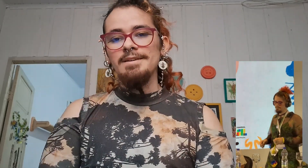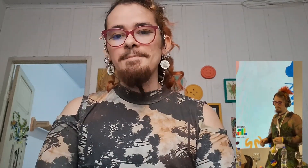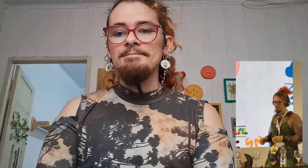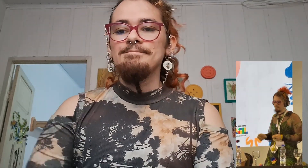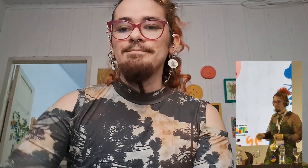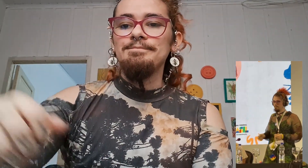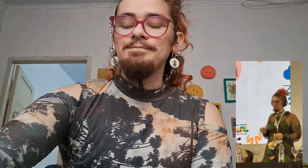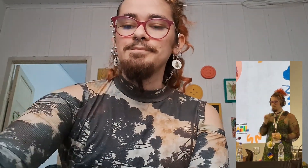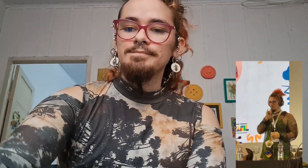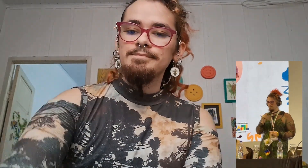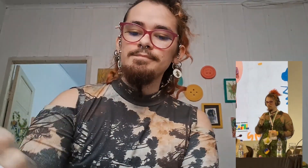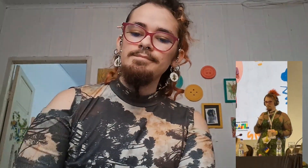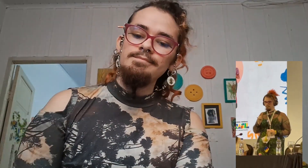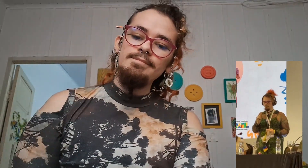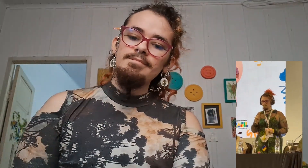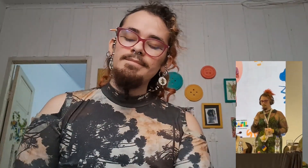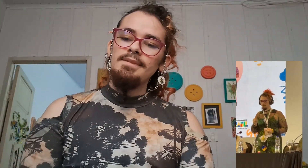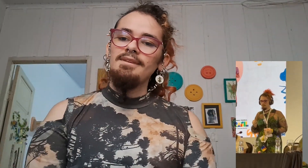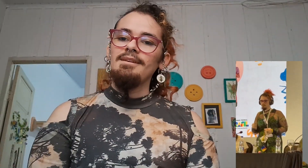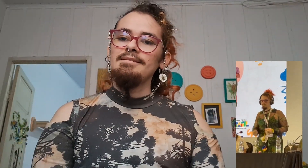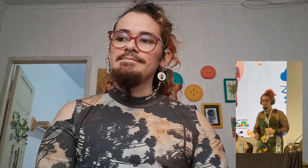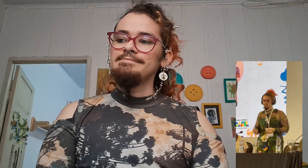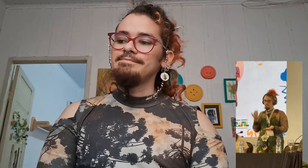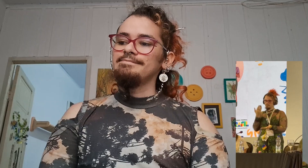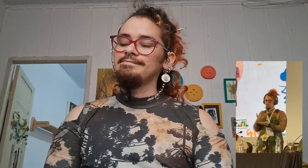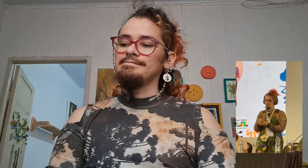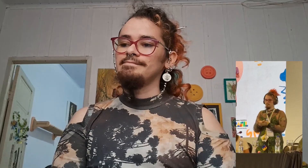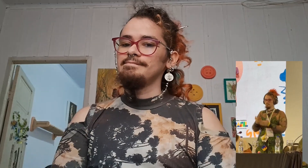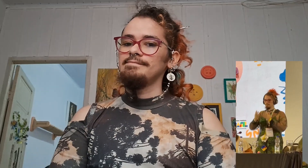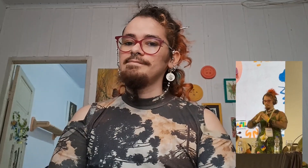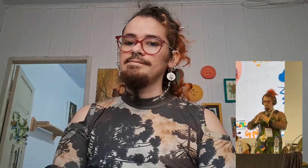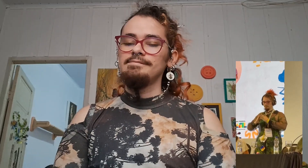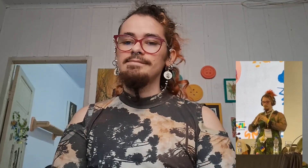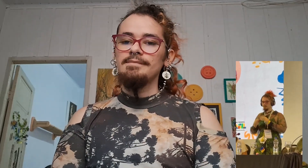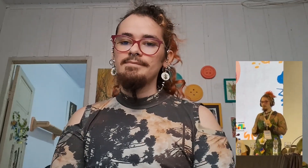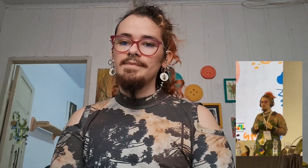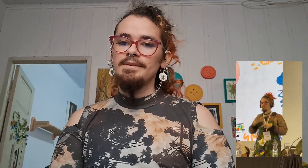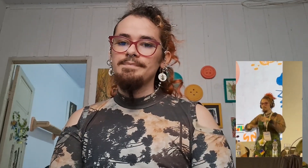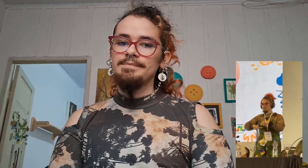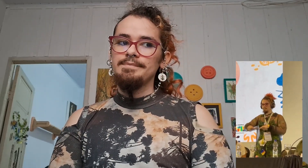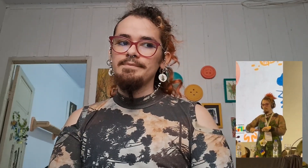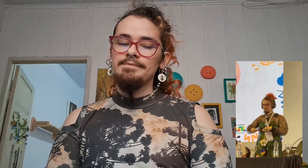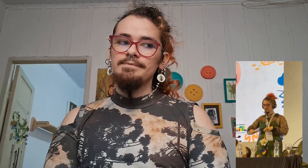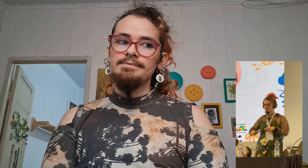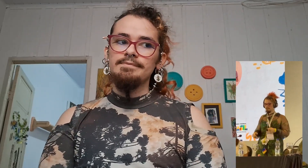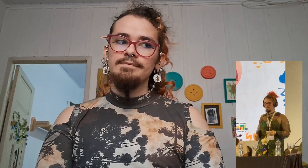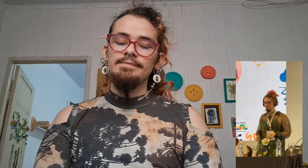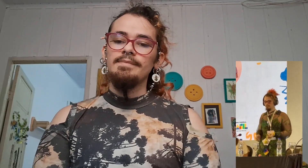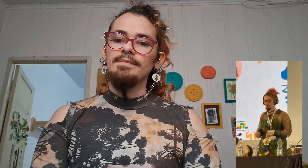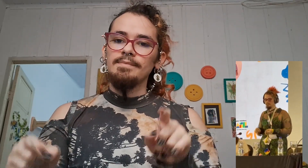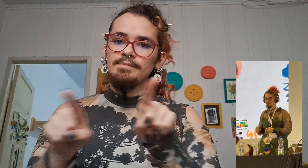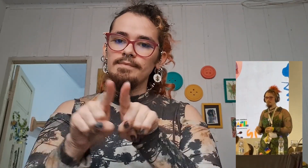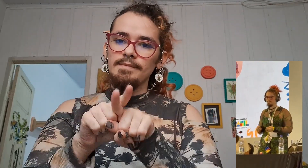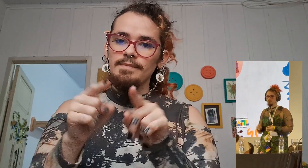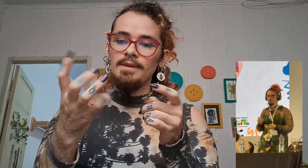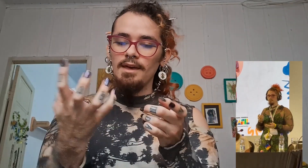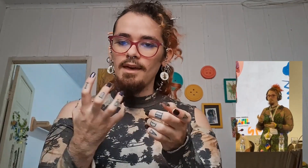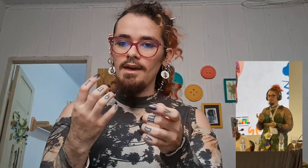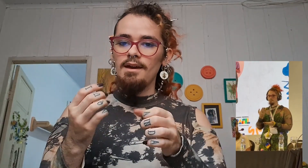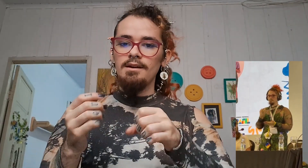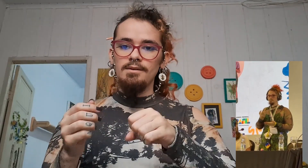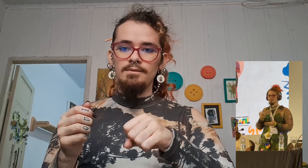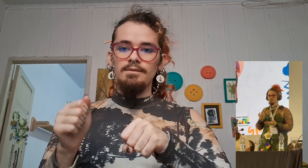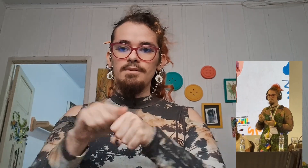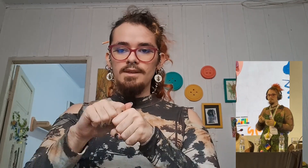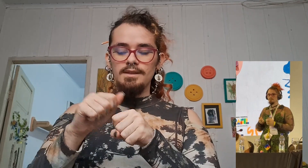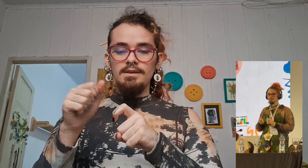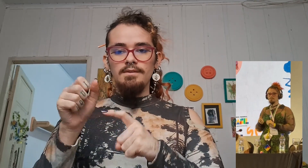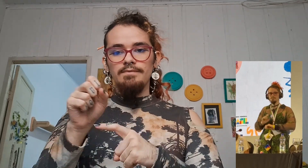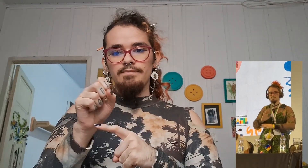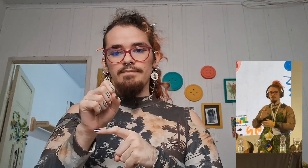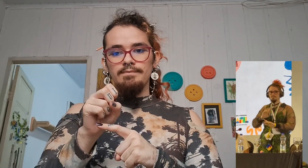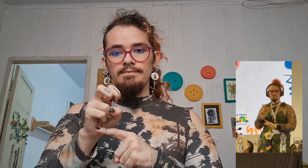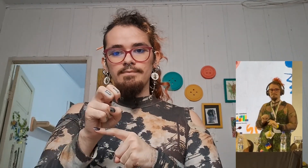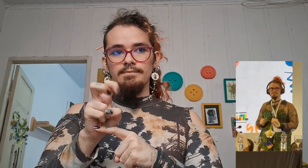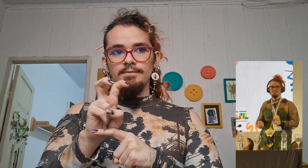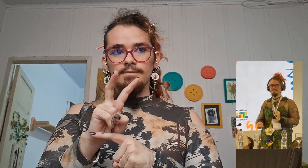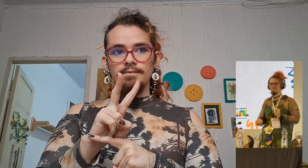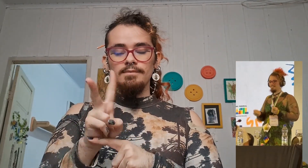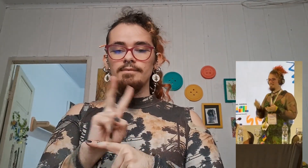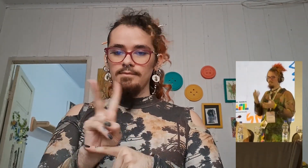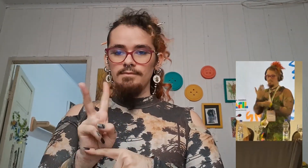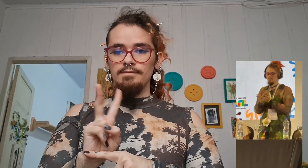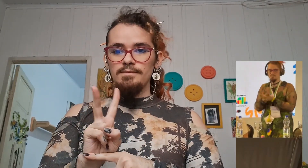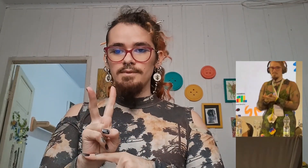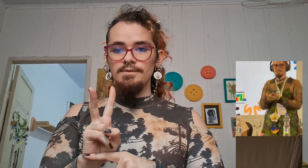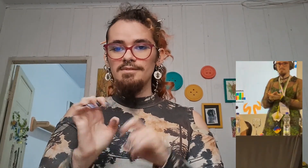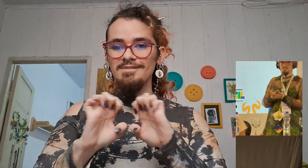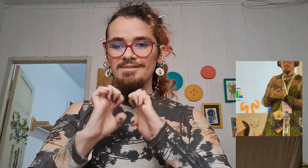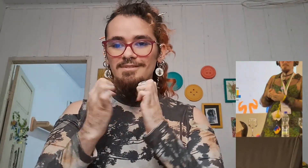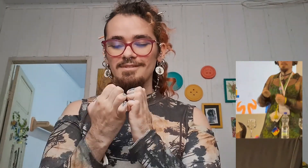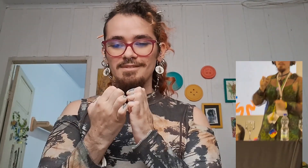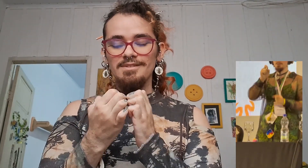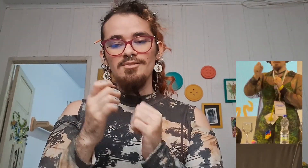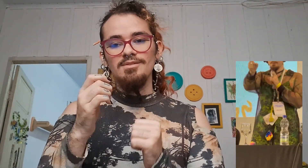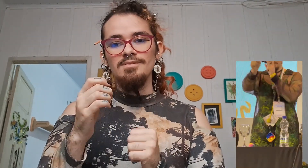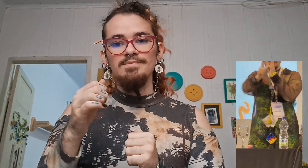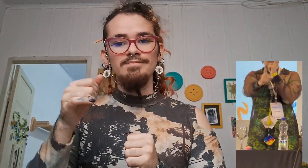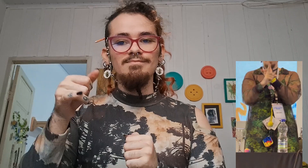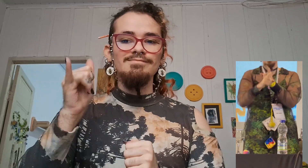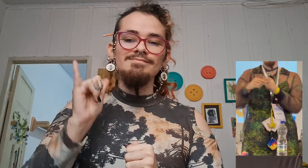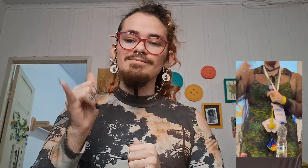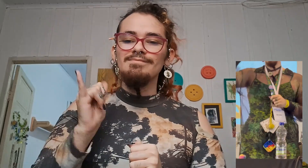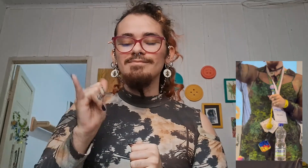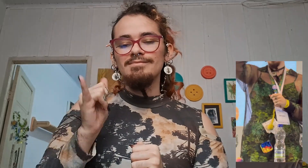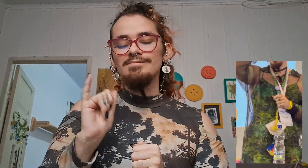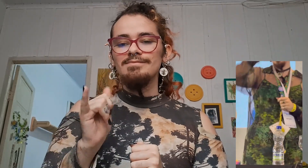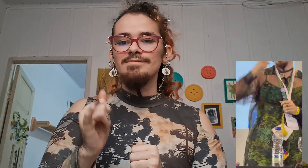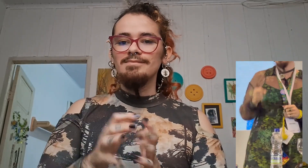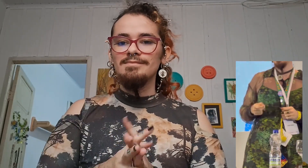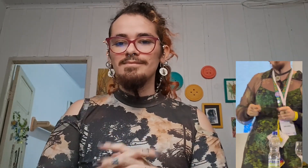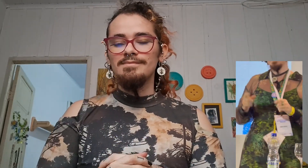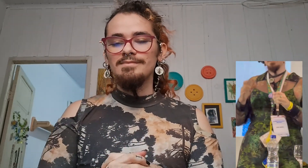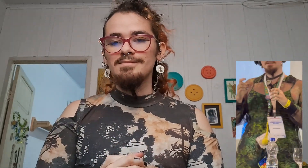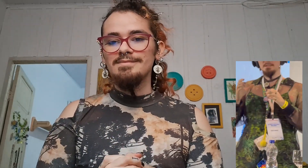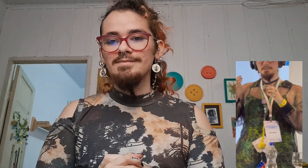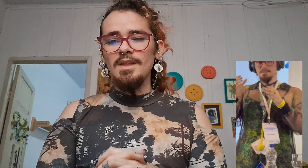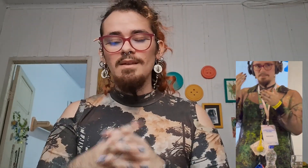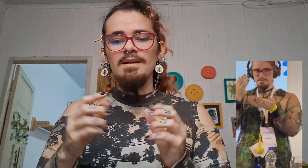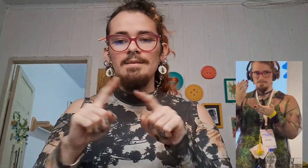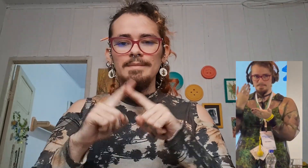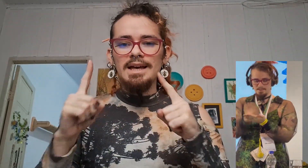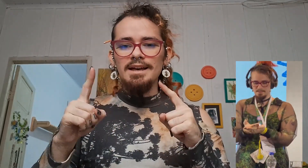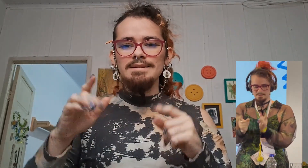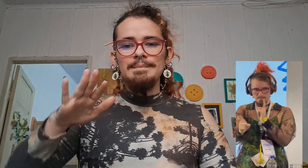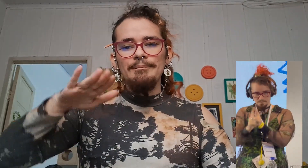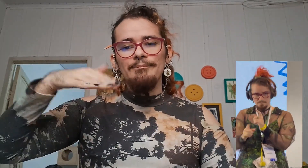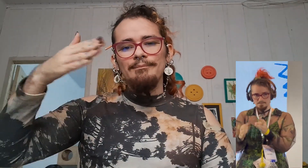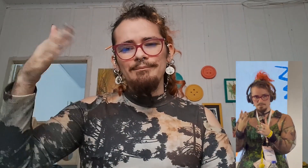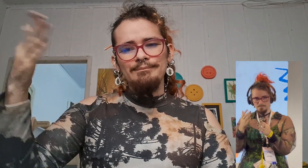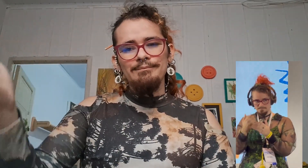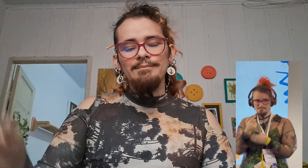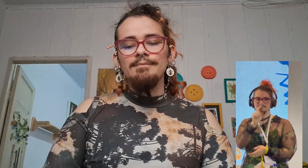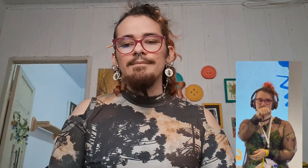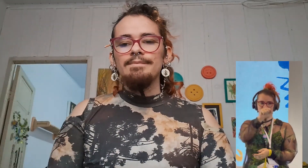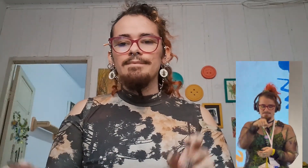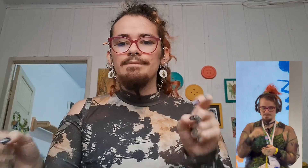também quero fazer um vídeo contando do evento, mas depois...